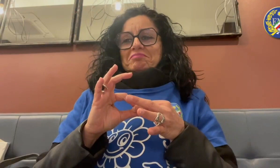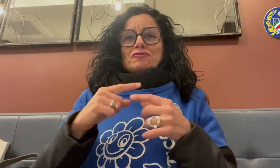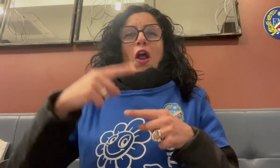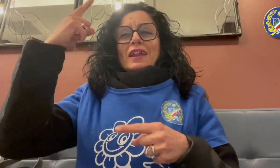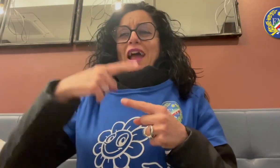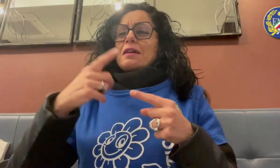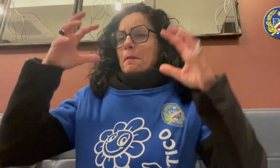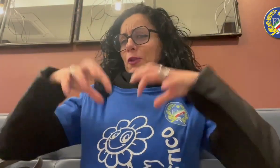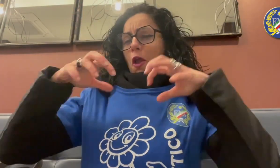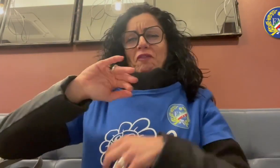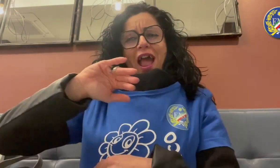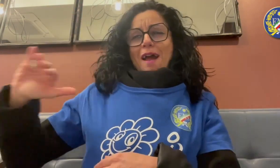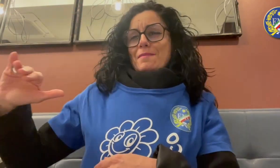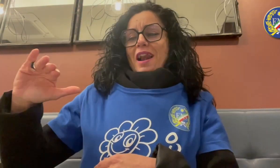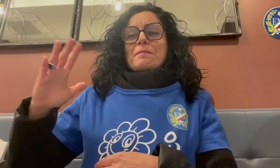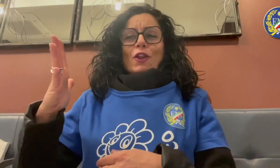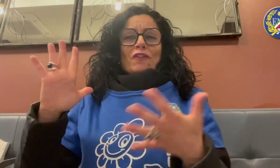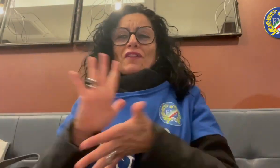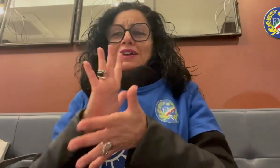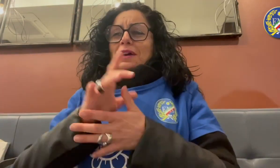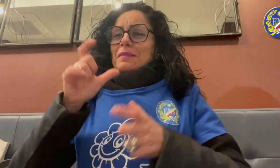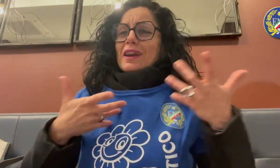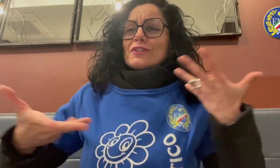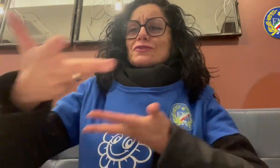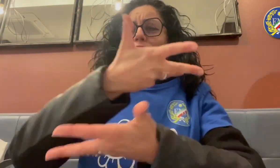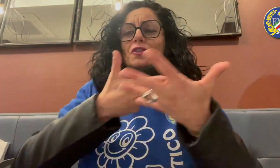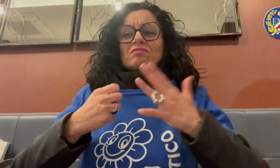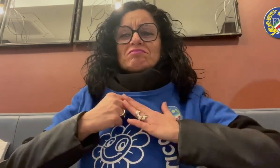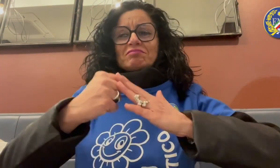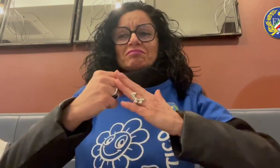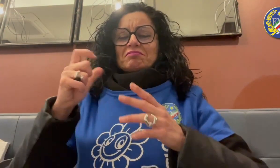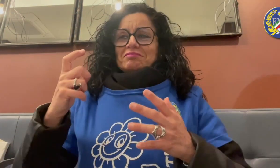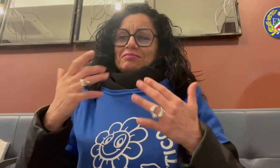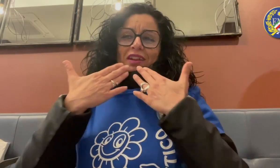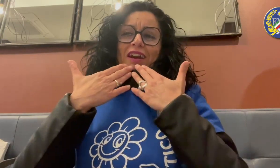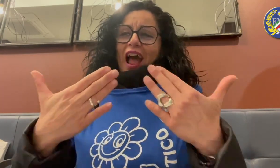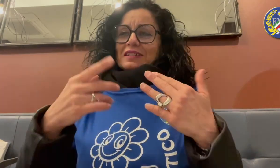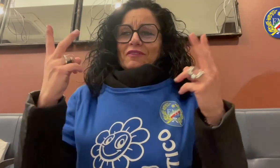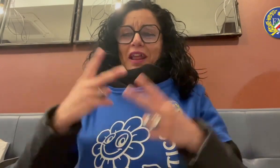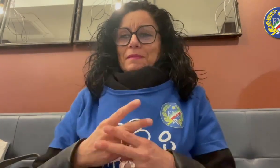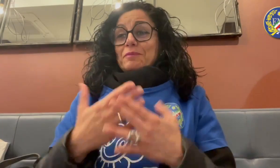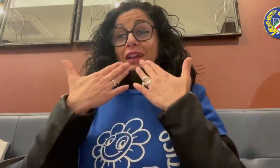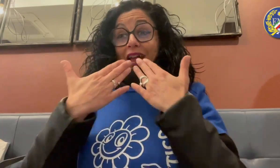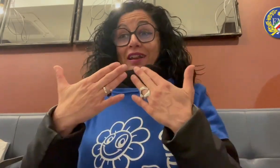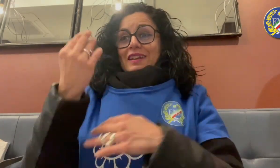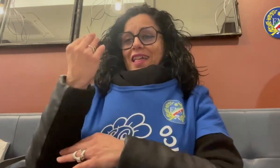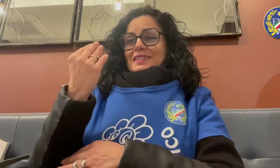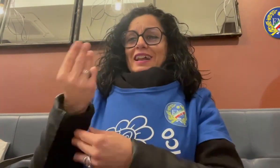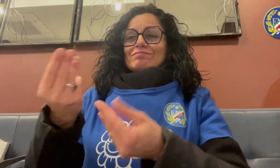autismo, con l’intento di diffondere sentimenti di solidarietà. Il fatto che sia piovuto non è importante, è stata una giornata di festa bellissima per cui desidero